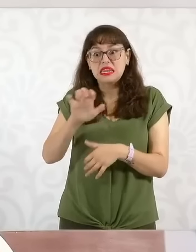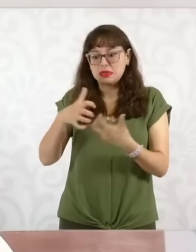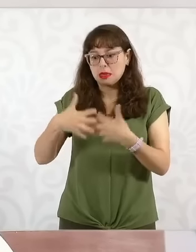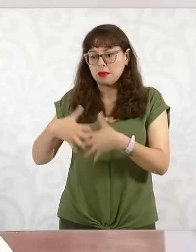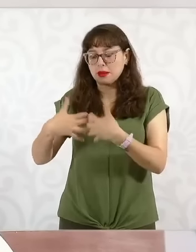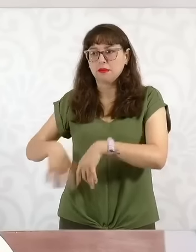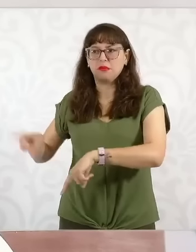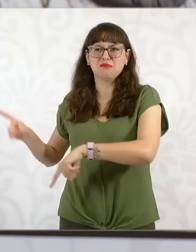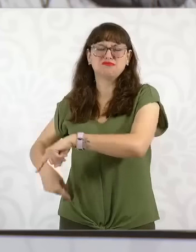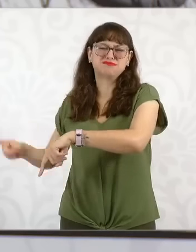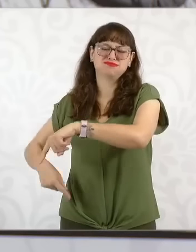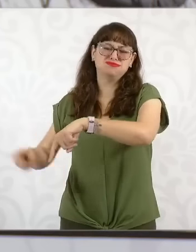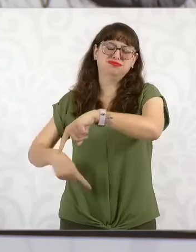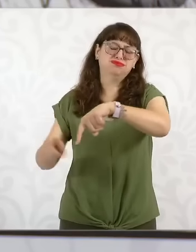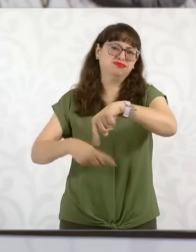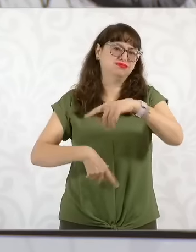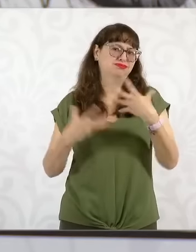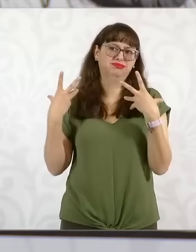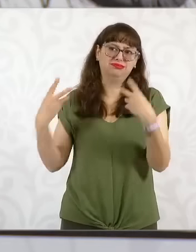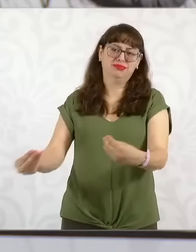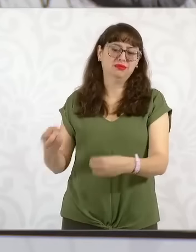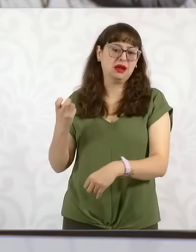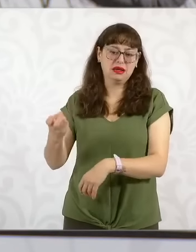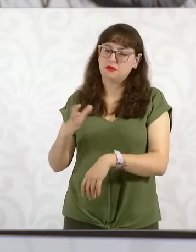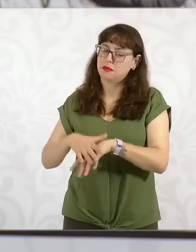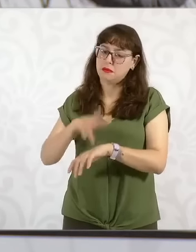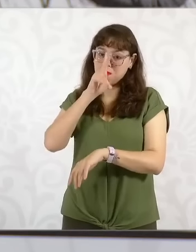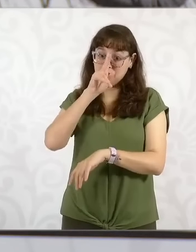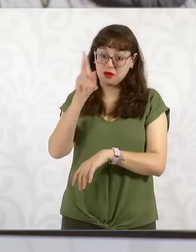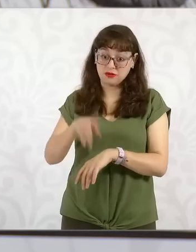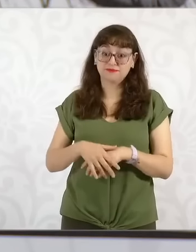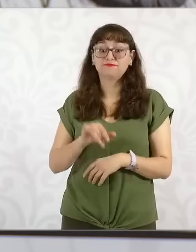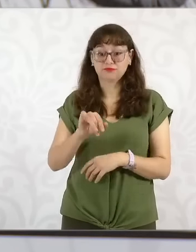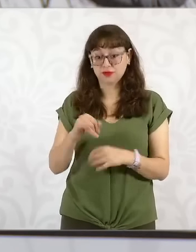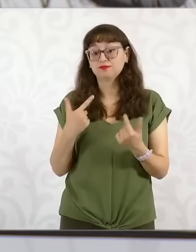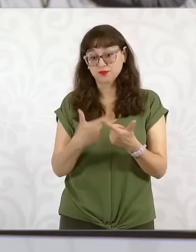sido el aseguramiento más importante que se ha realizado. Son de grupos locales, pertenecen a